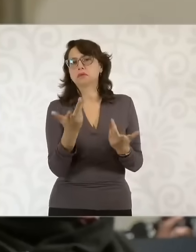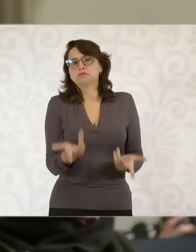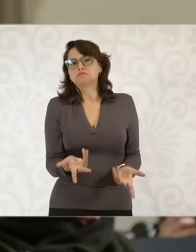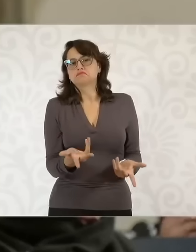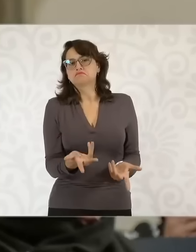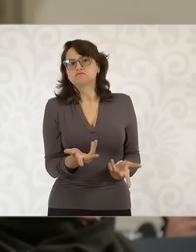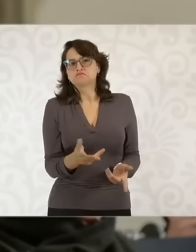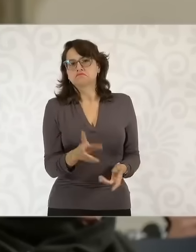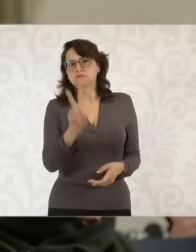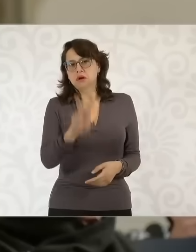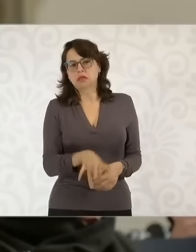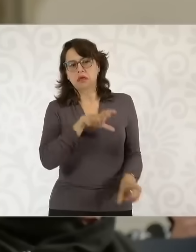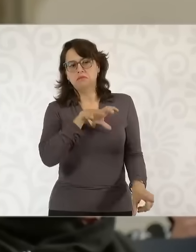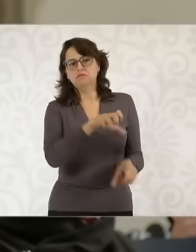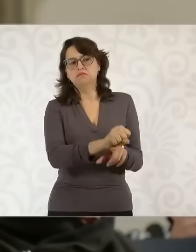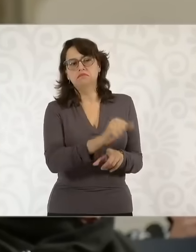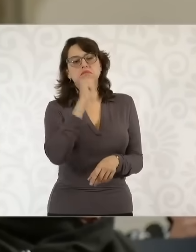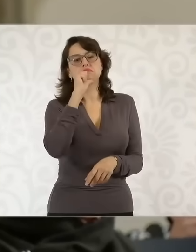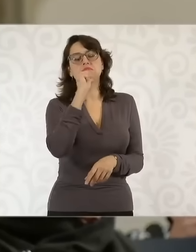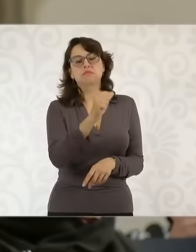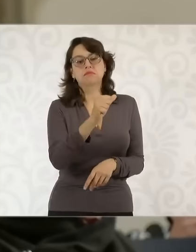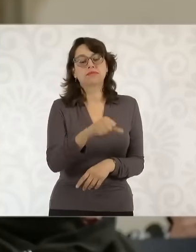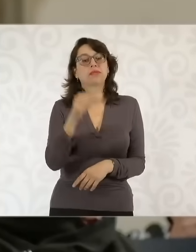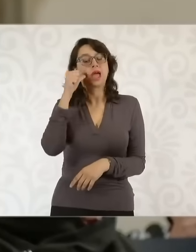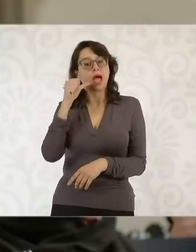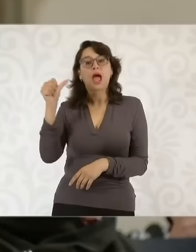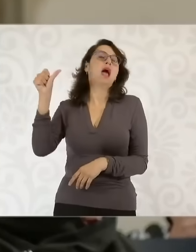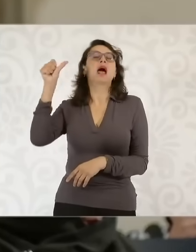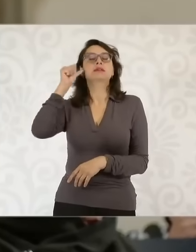Ayer, tras la detención y la posterior liberación de su líder, Enrique Medrano,